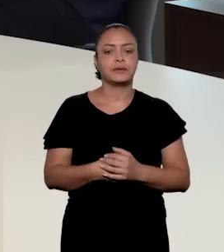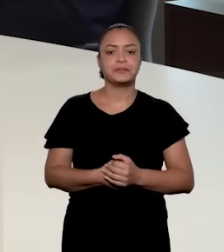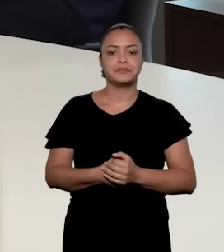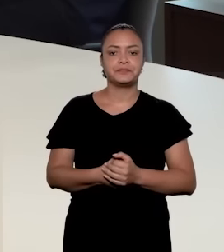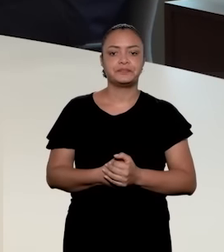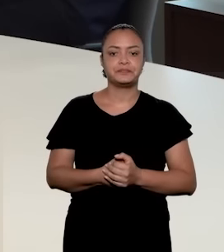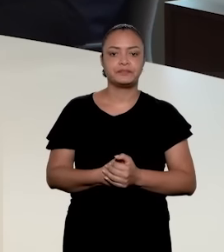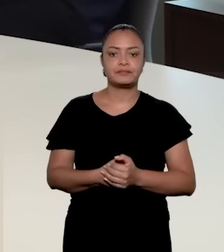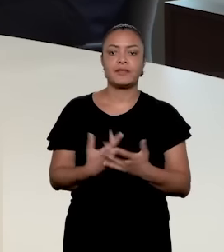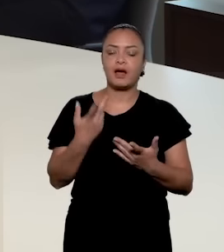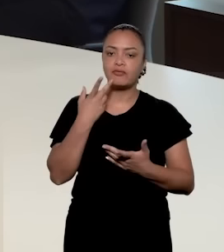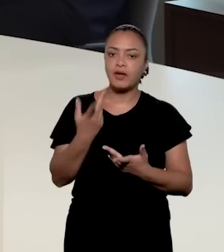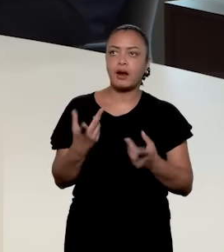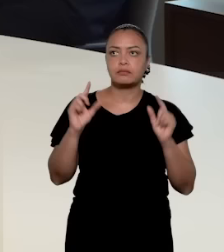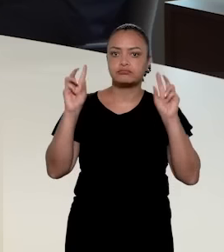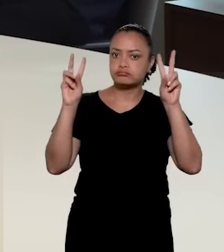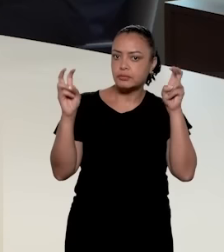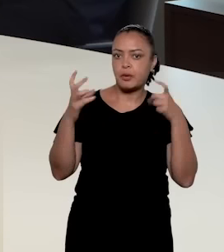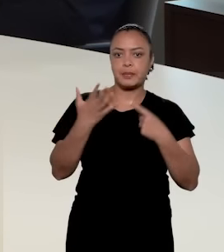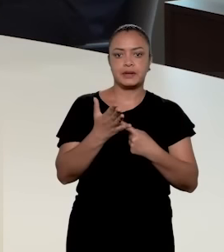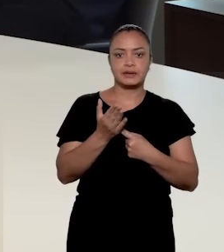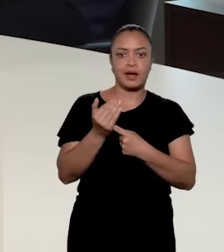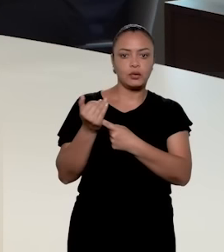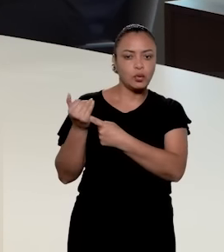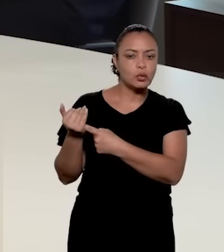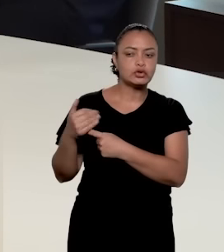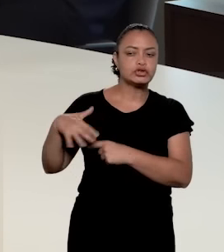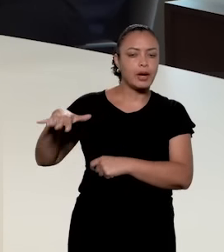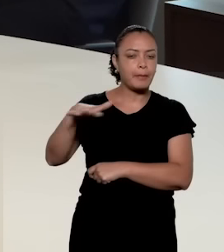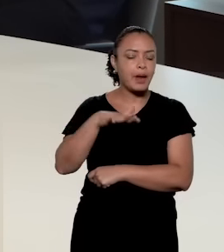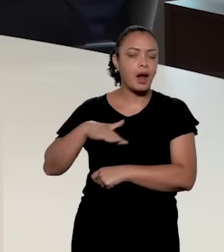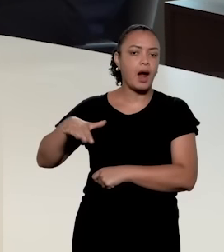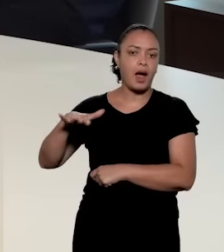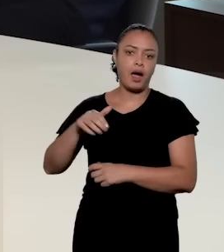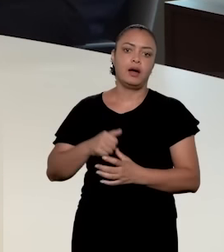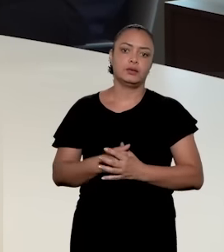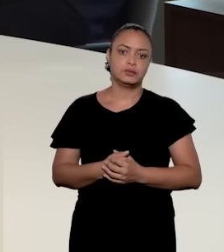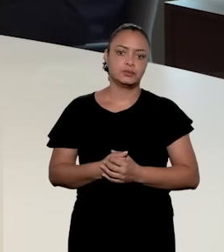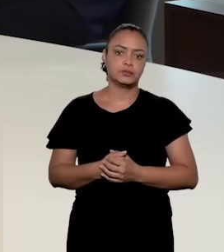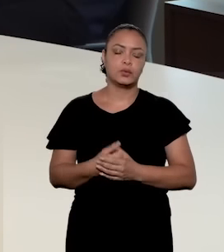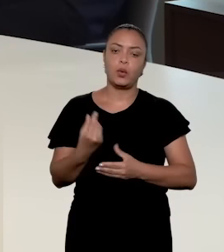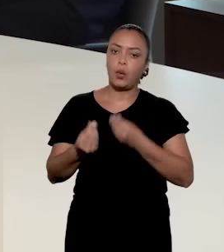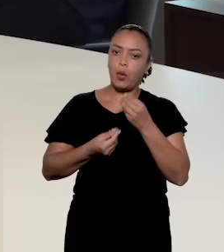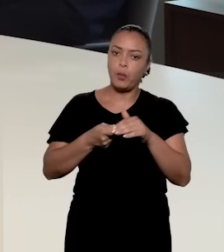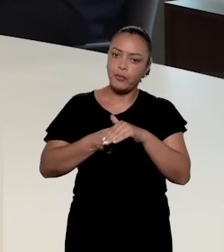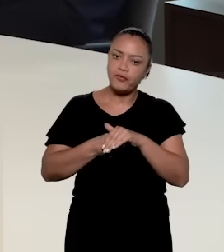já que a gente está falando tanto de tecnologia quanto de mercado e fontes de financiamento,